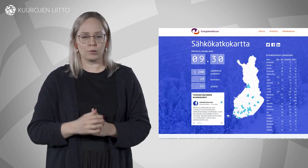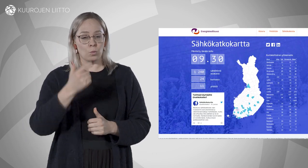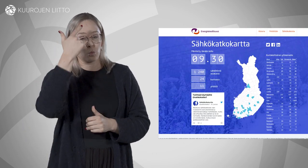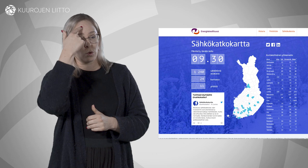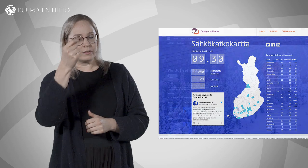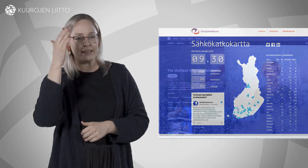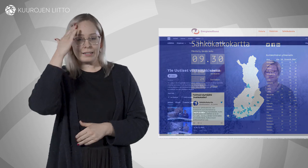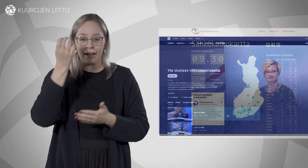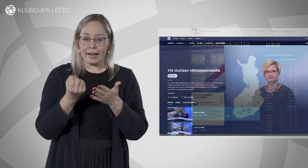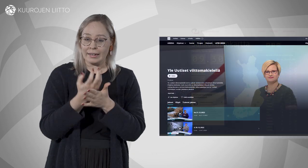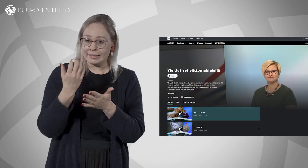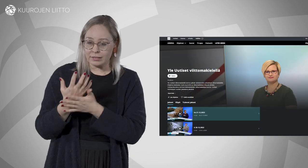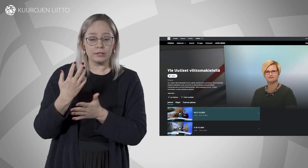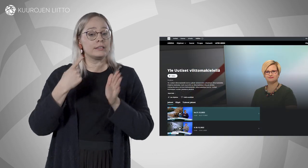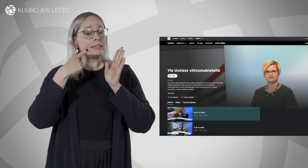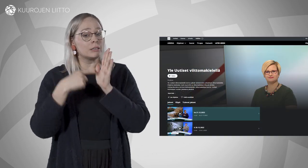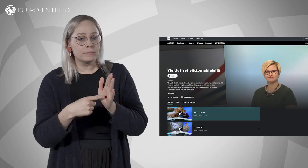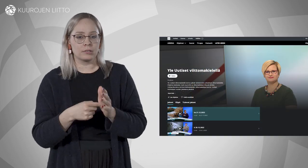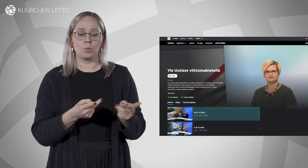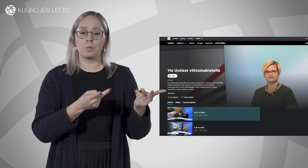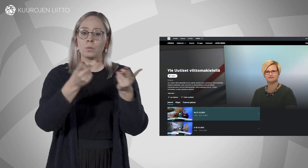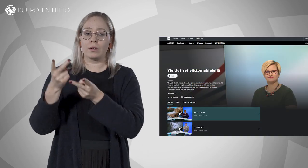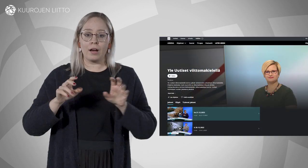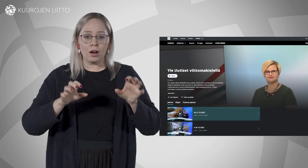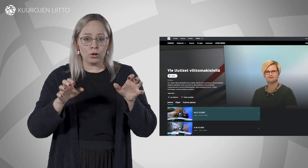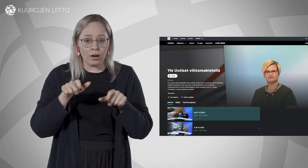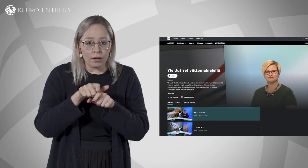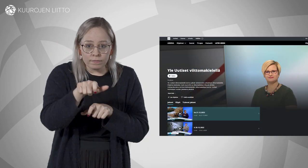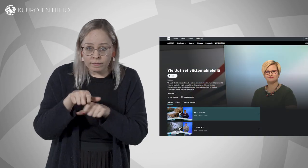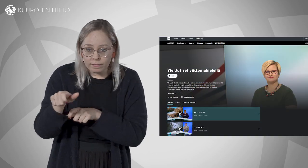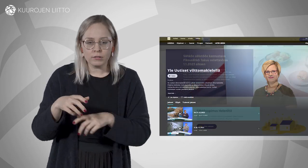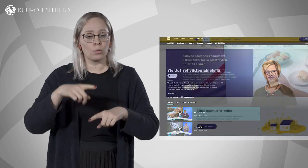Luotettavia tietolähteitä ovat esimerkiksi Yleisradion kanavat, -